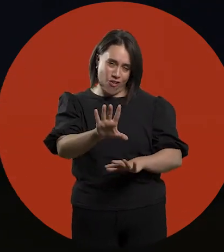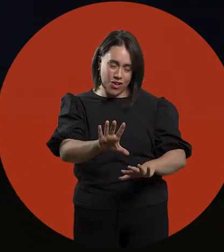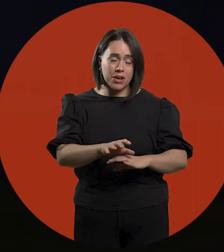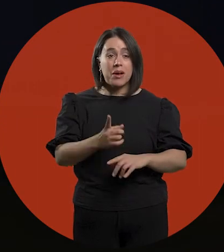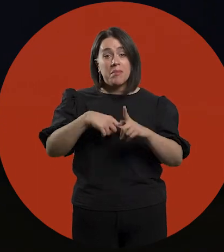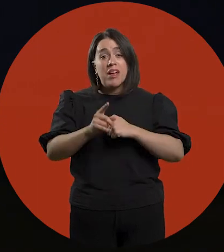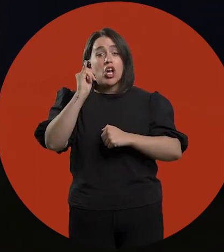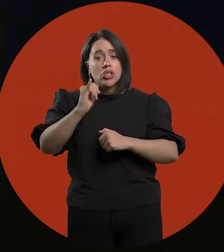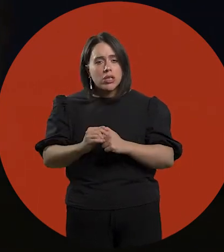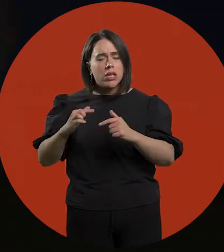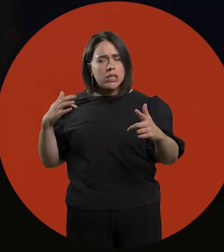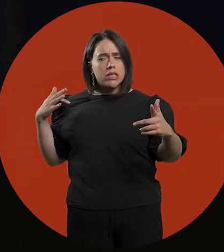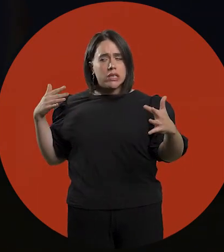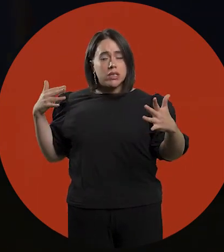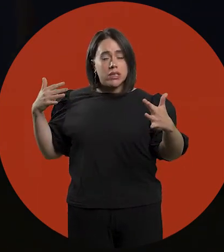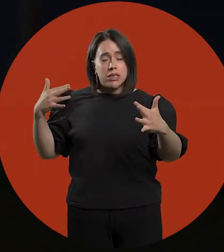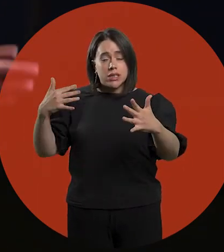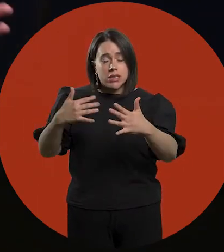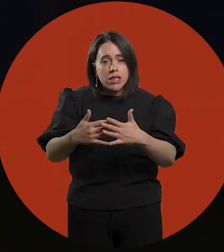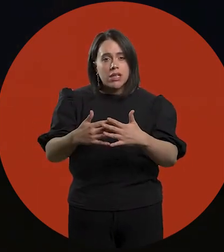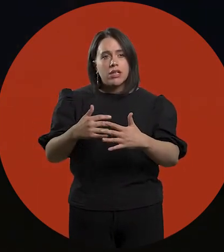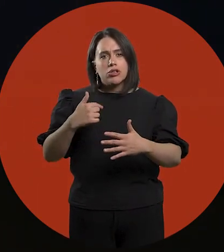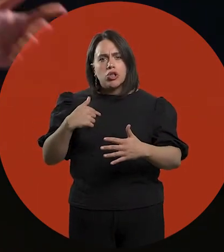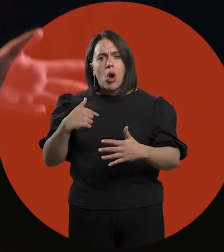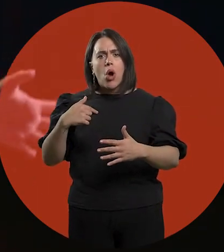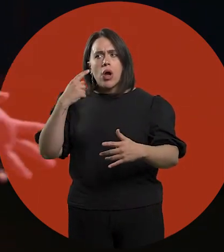Pero sí un camino donde fui proyectando,